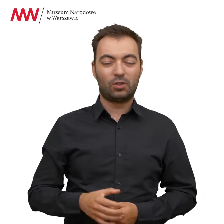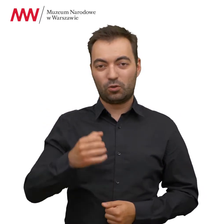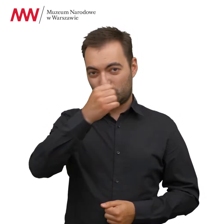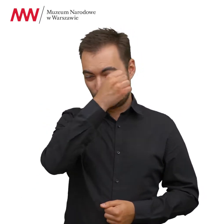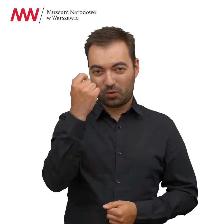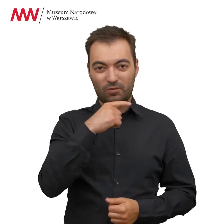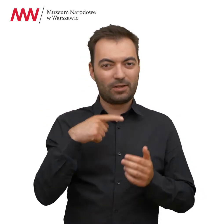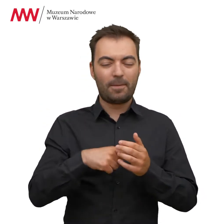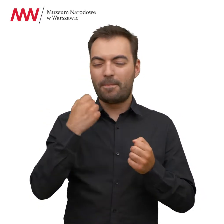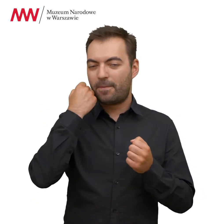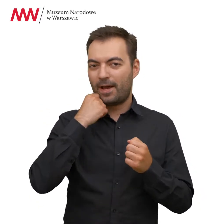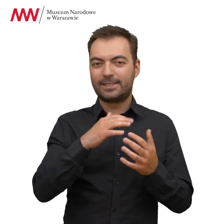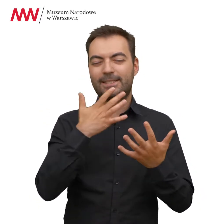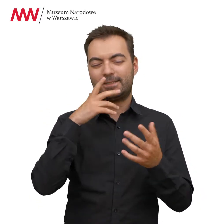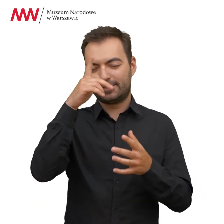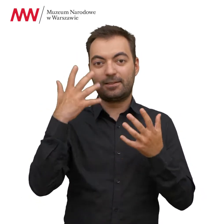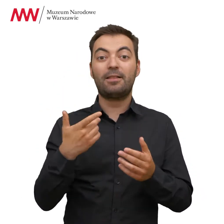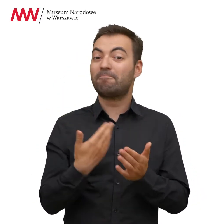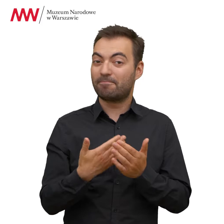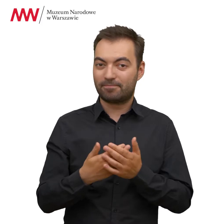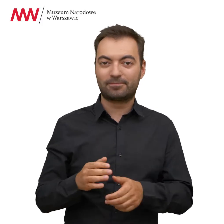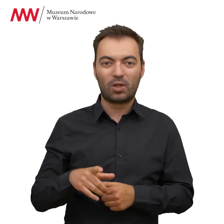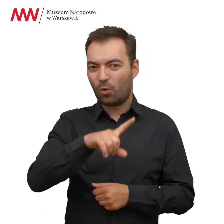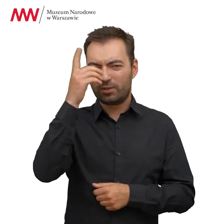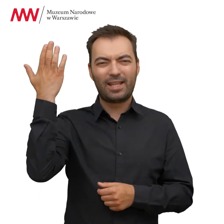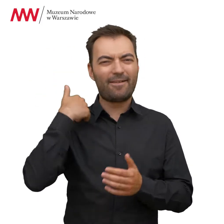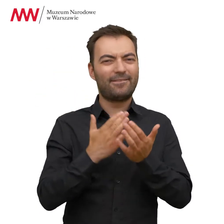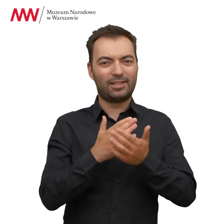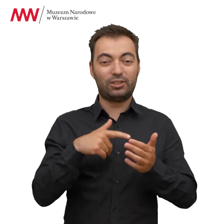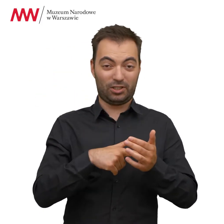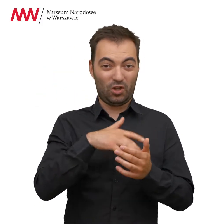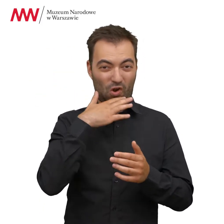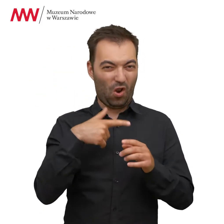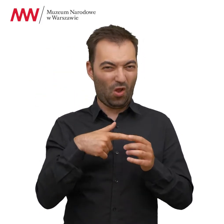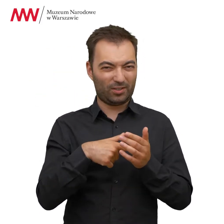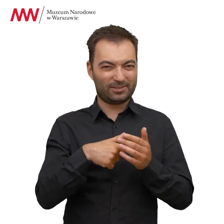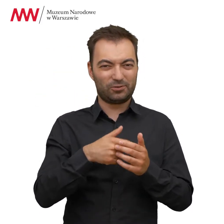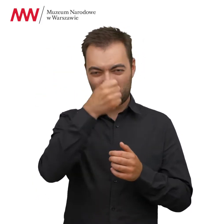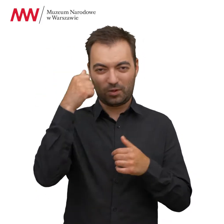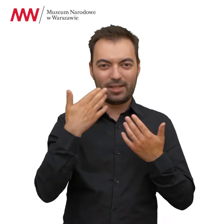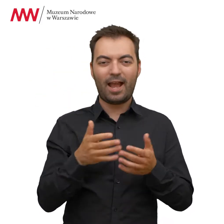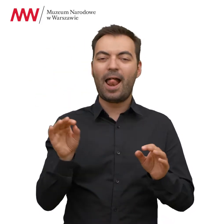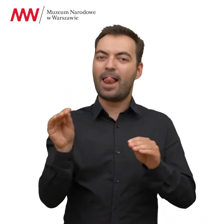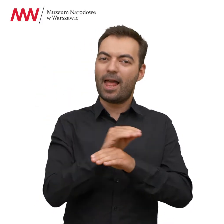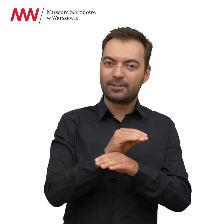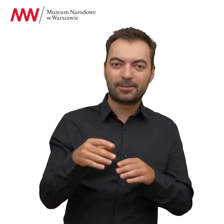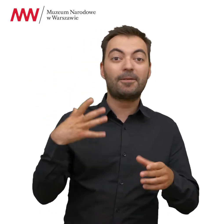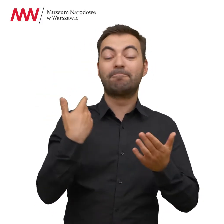Szkło rubinowe było bardzo pożądane. Wierzono, że miało właściwości lecznicze,